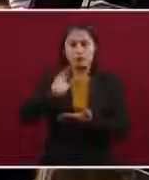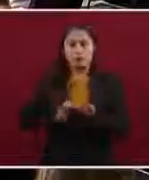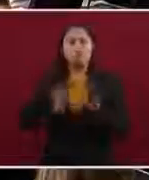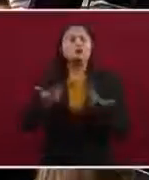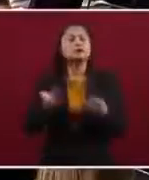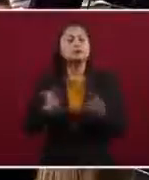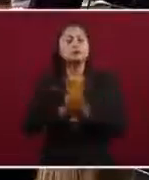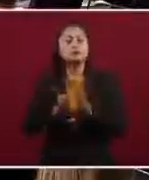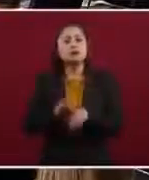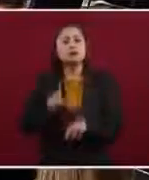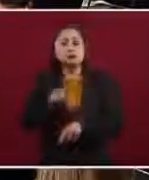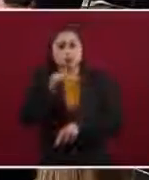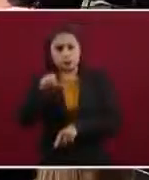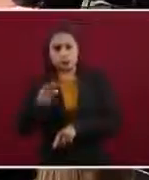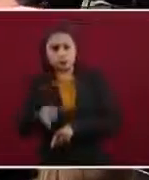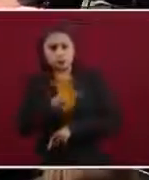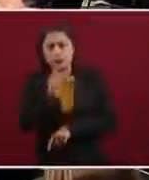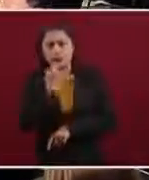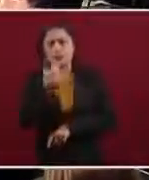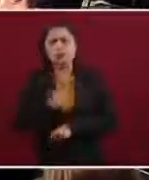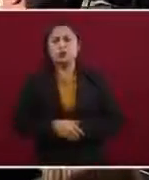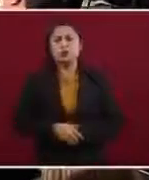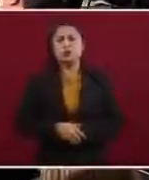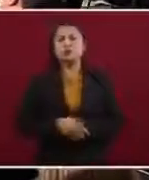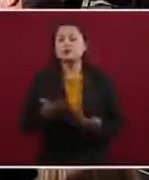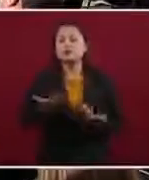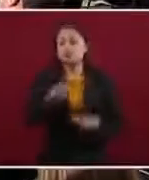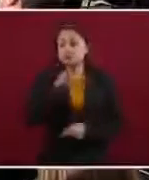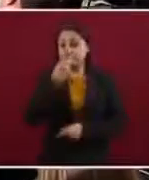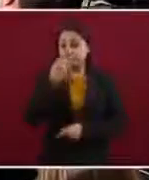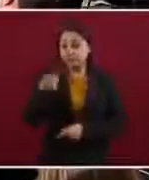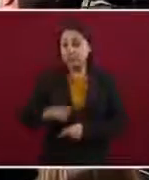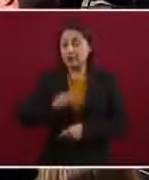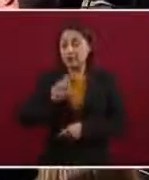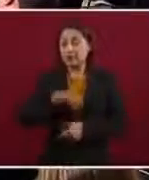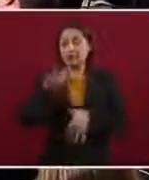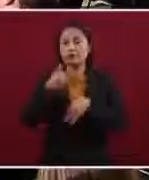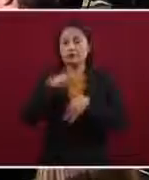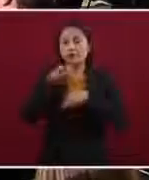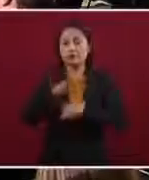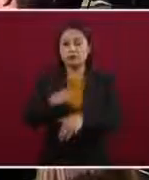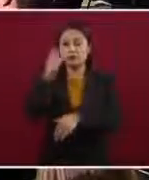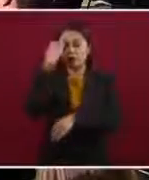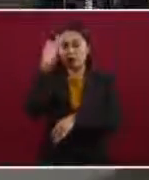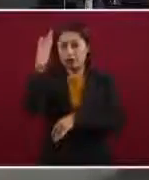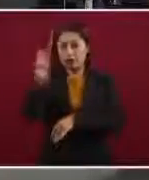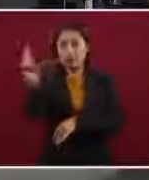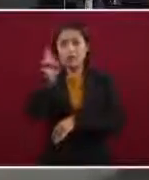Bueno, acerca de los tiempos ya Jesús les informa.